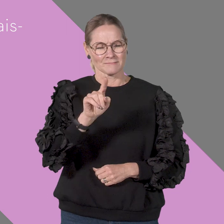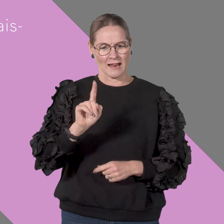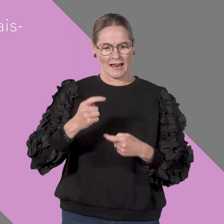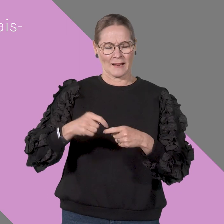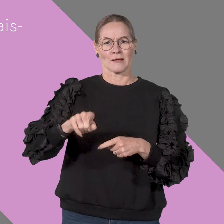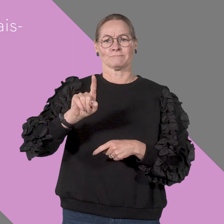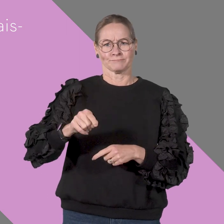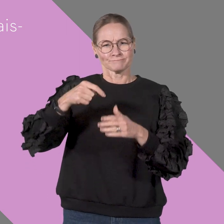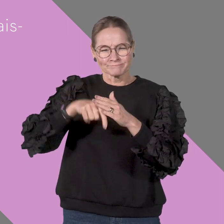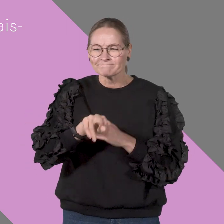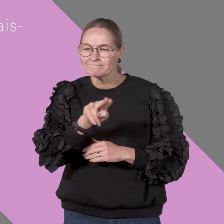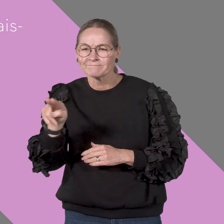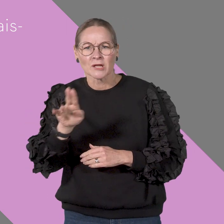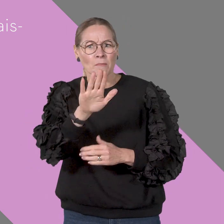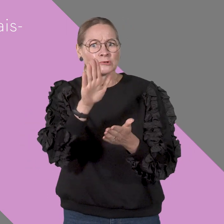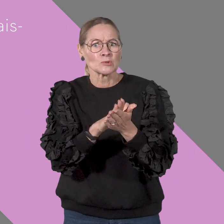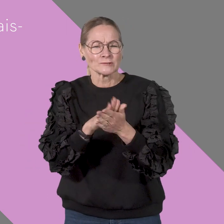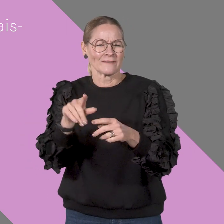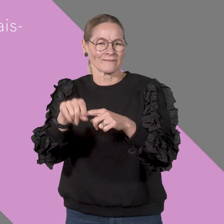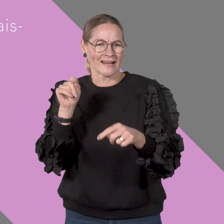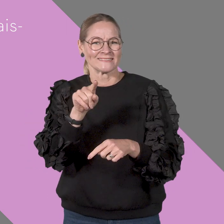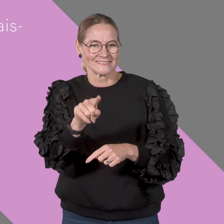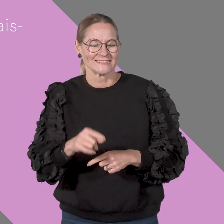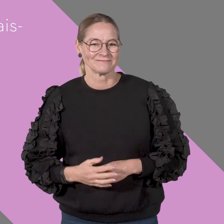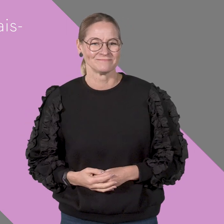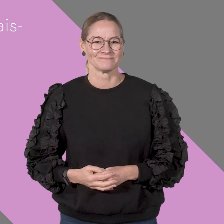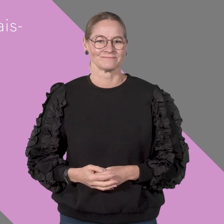Klikkaa siis oheista linkkiä ja valitse oma suosikkisi!